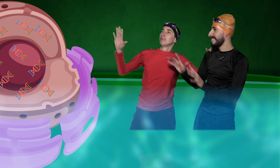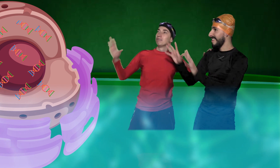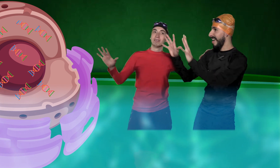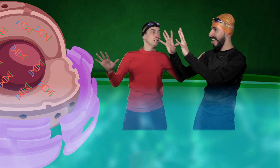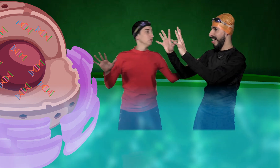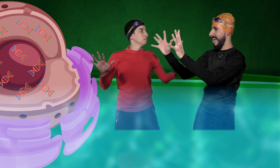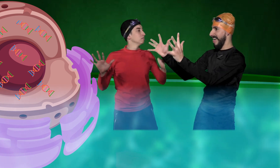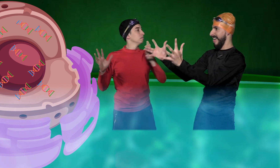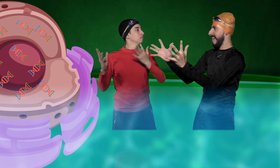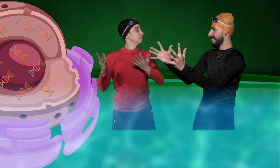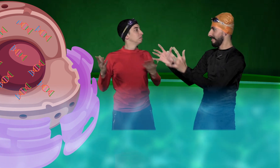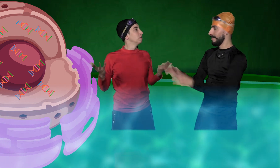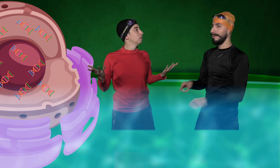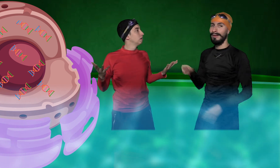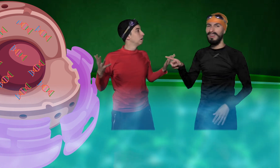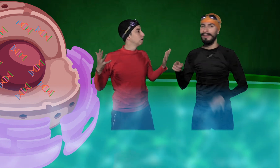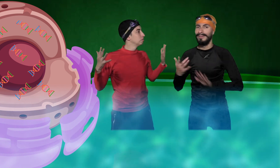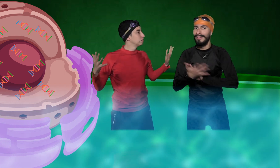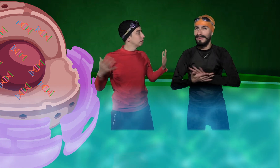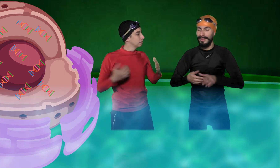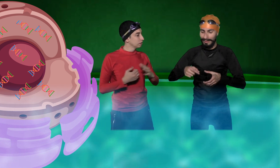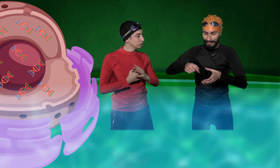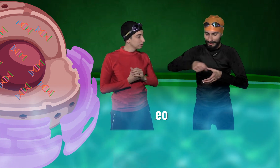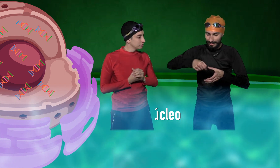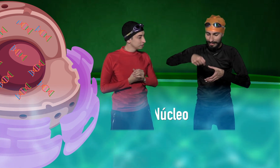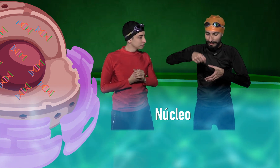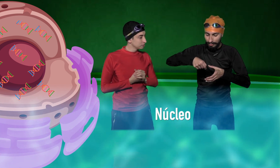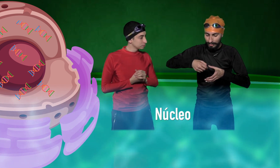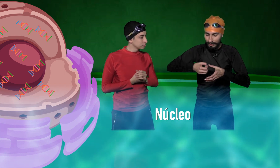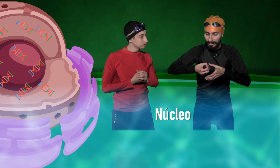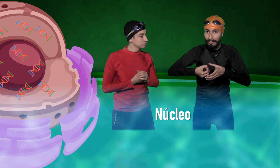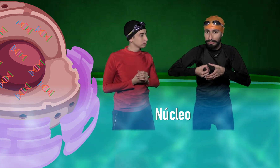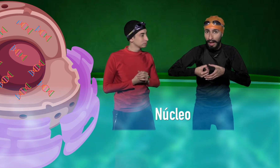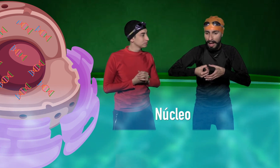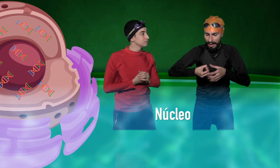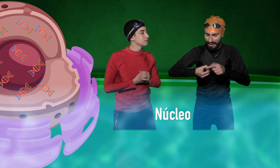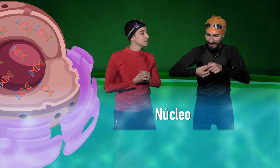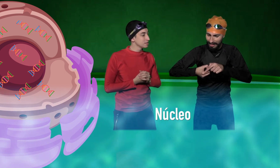Guau ¿esto qué es? Es grande, su seña es esta: